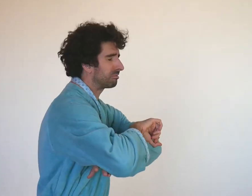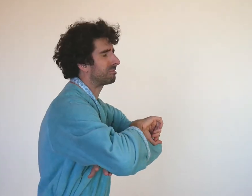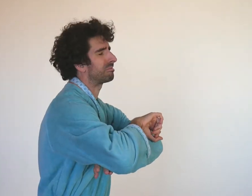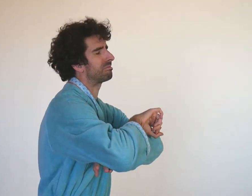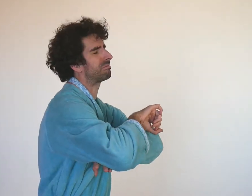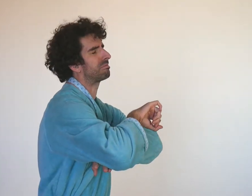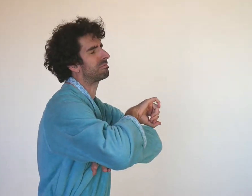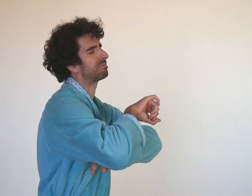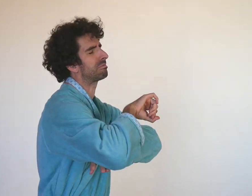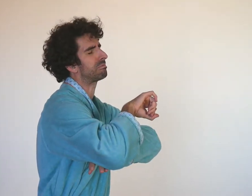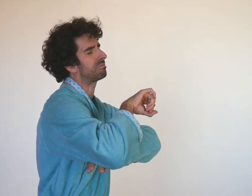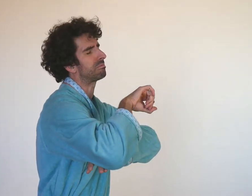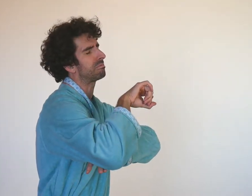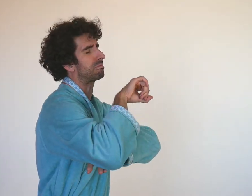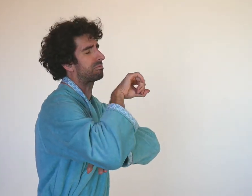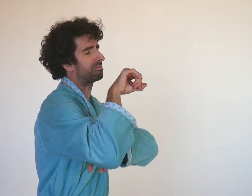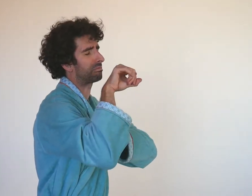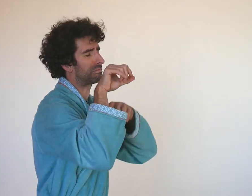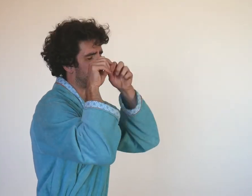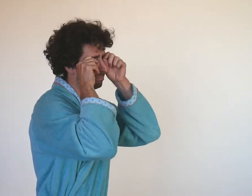et j'ai un mal fou à me réveiller.